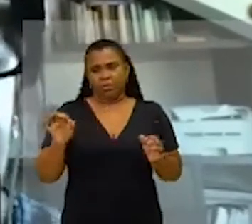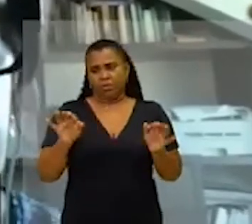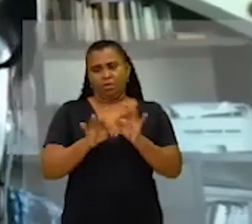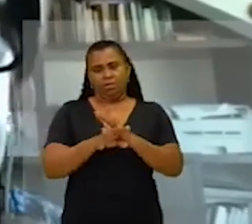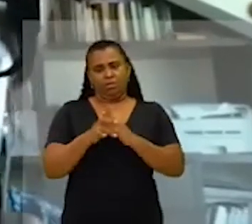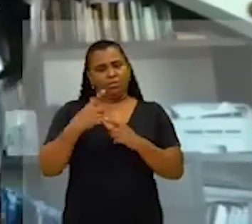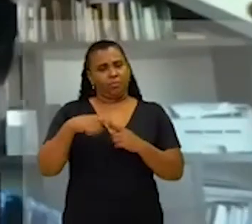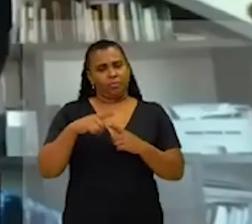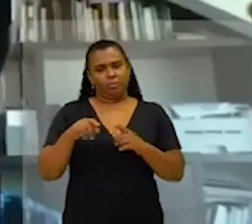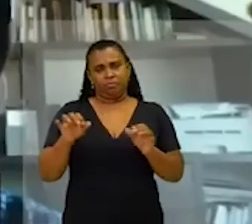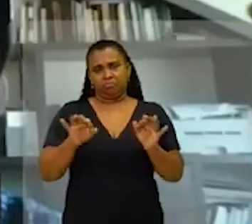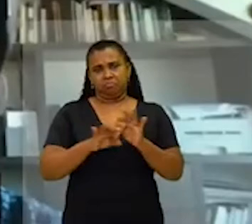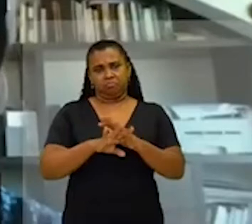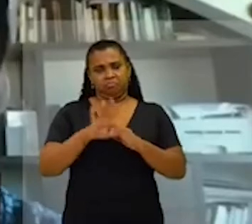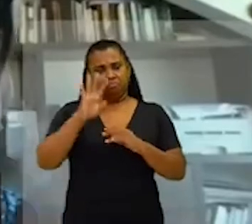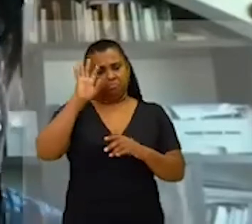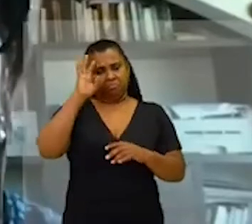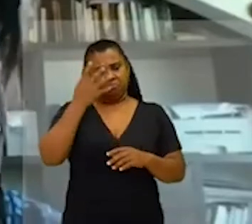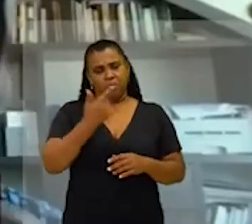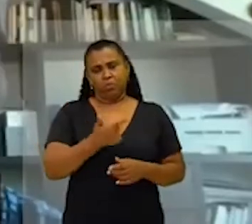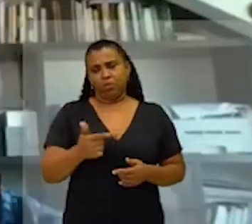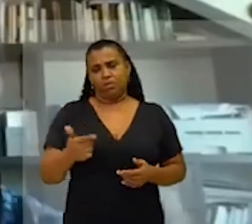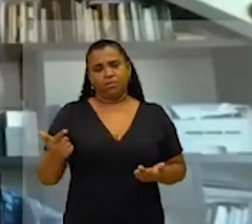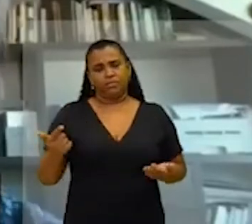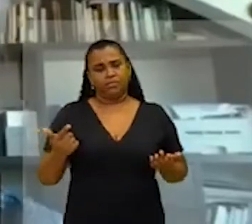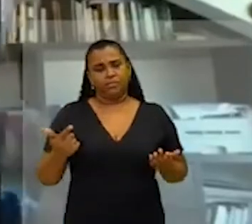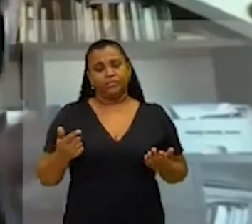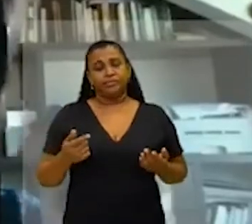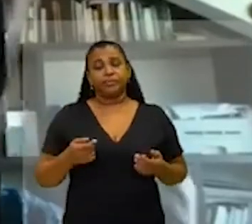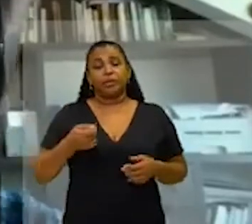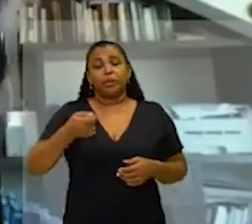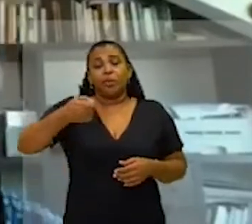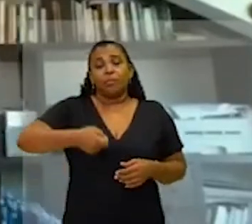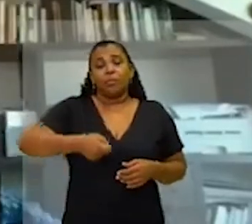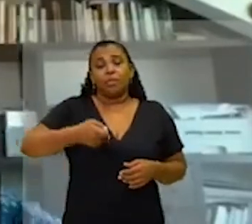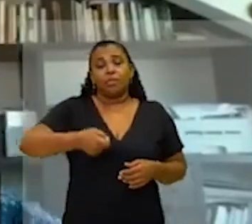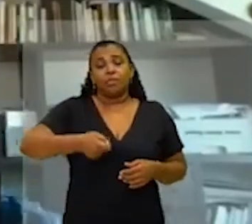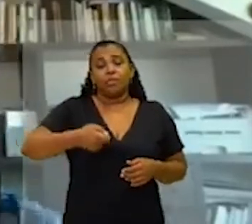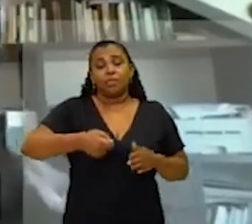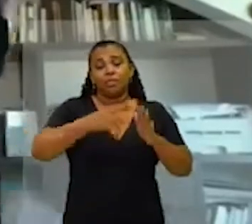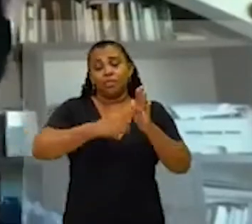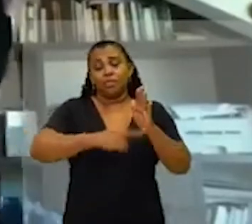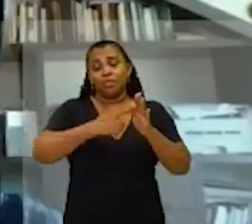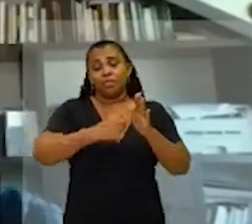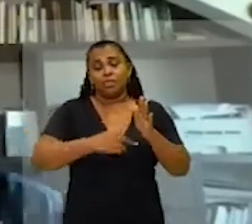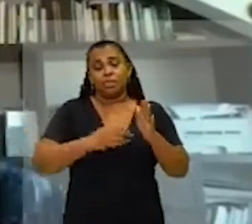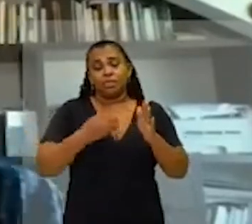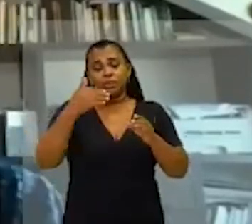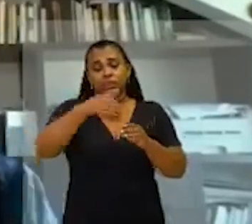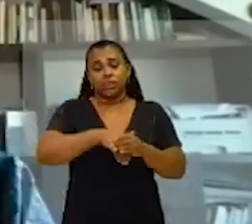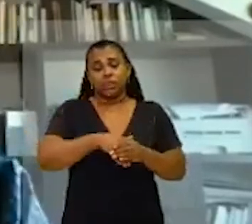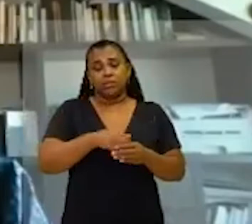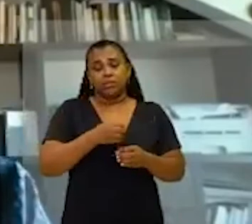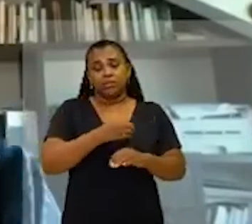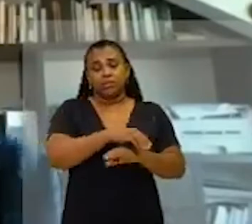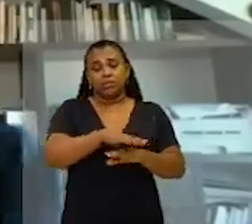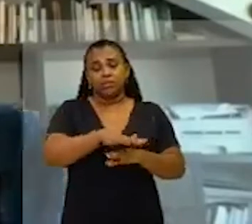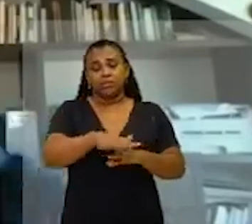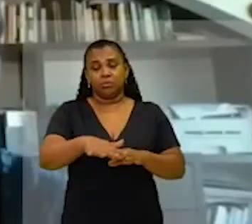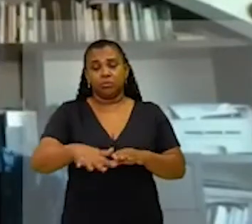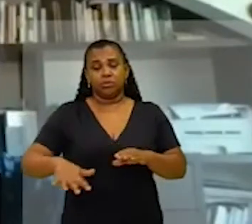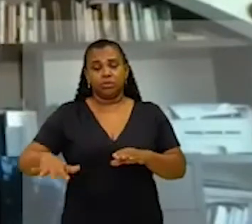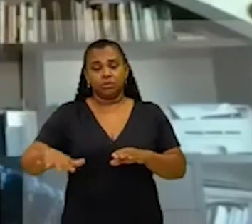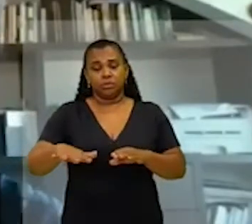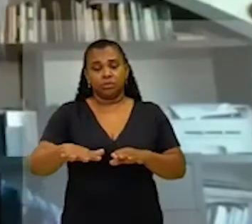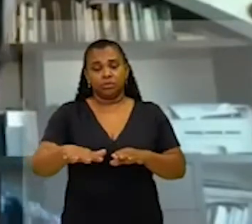lá então exigir critérios internos Ah e não estejam na mão já que é um dinheiro público